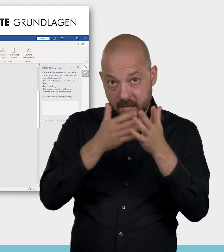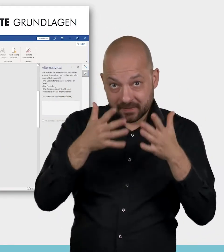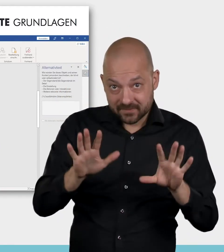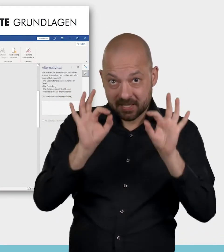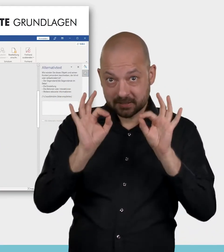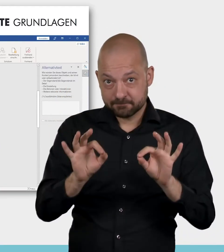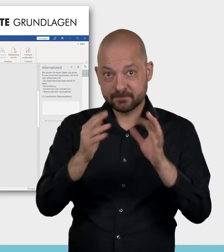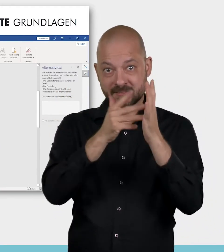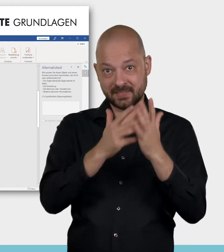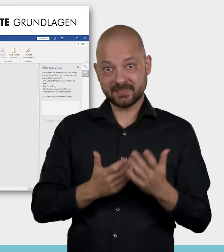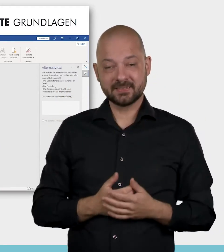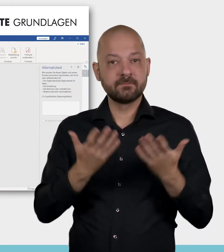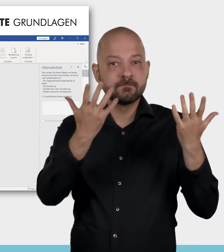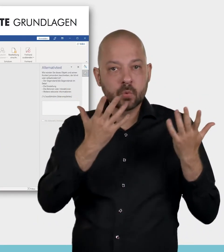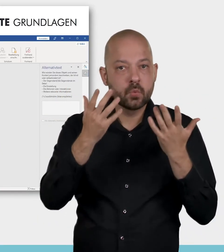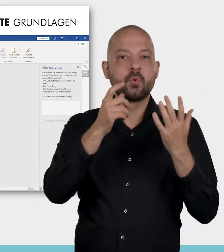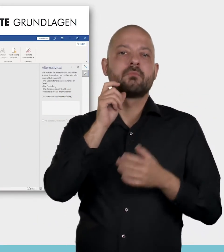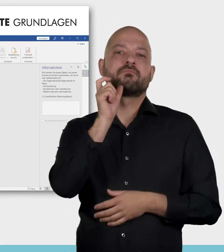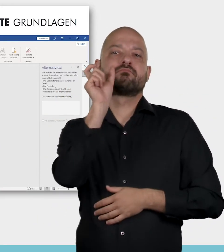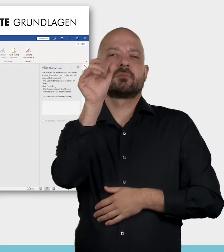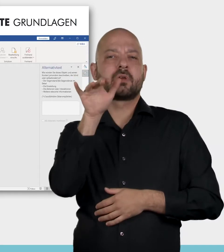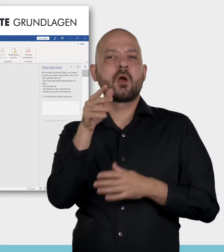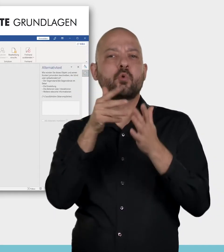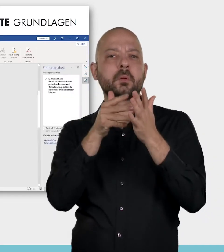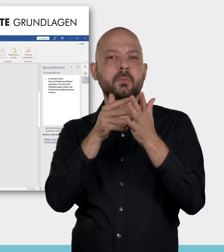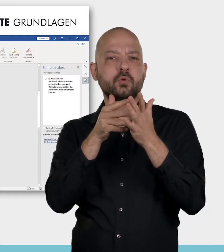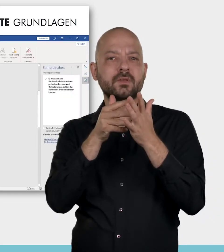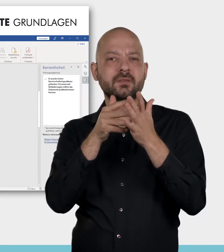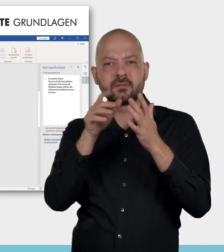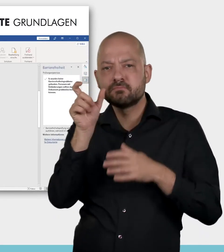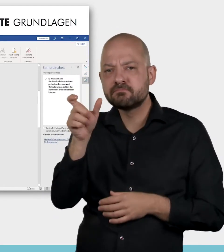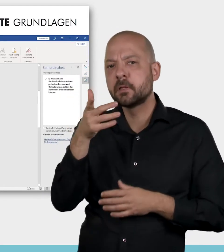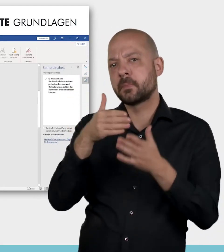unter dem Menüpunkt „Überprüfen“ und der Option „Barrierefreiheit prüfen“.